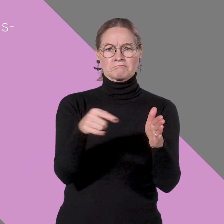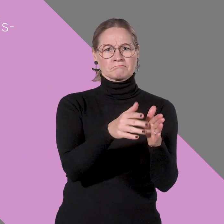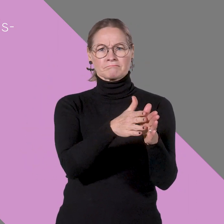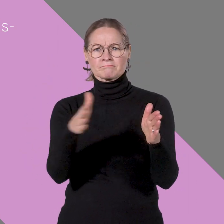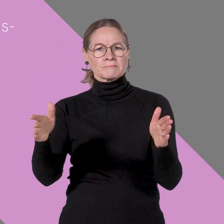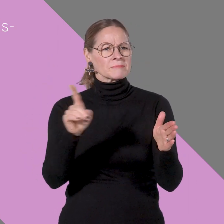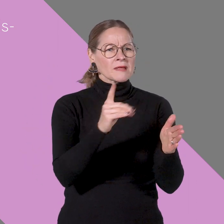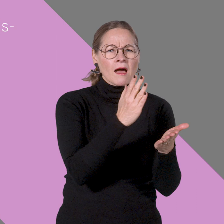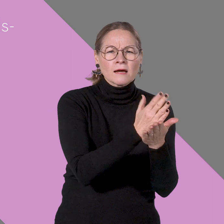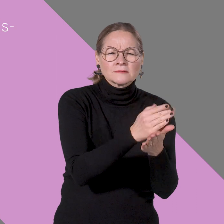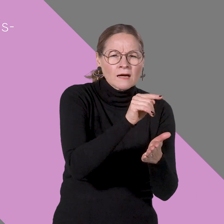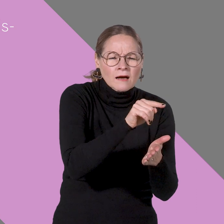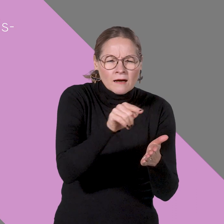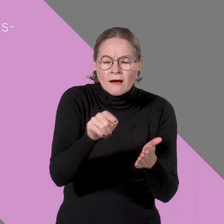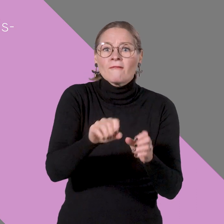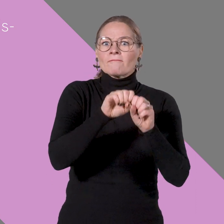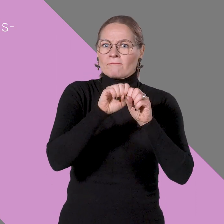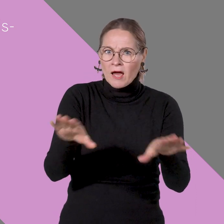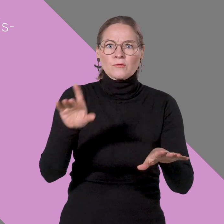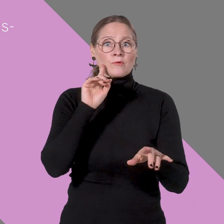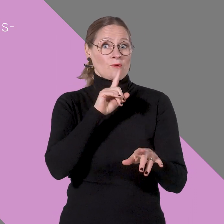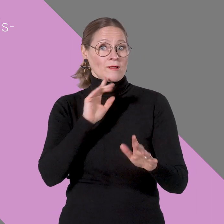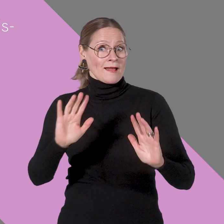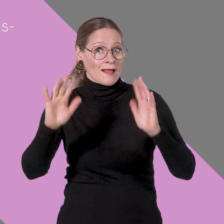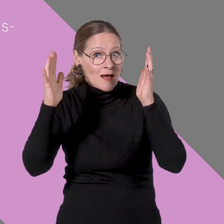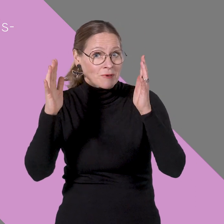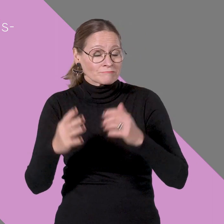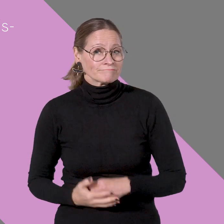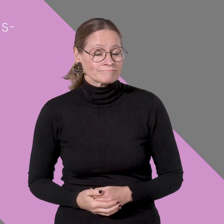Mitkä kaikki seikat vaikuttivat kuurojen elämään?